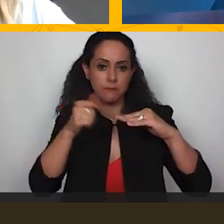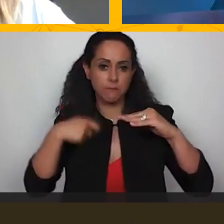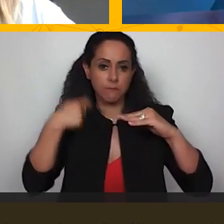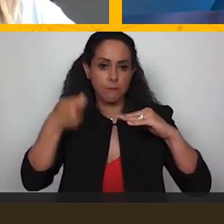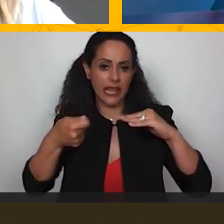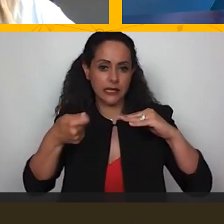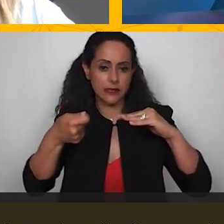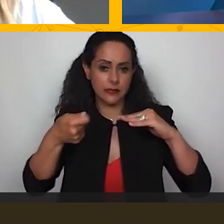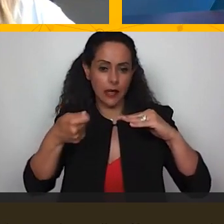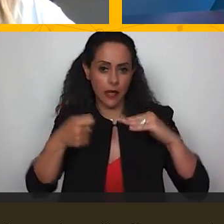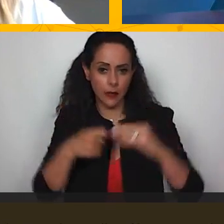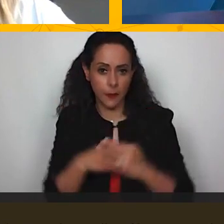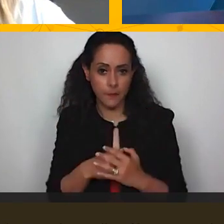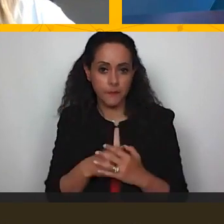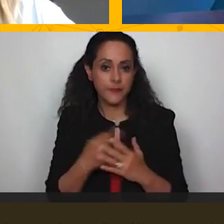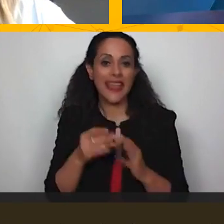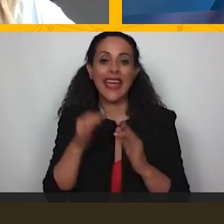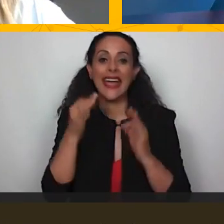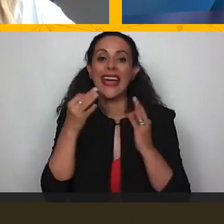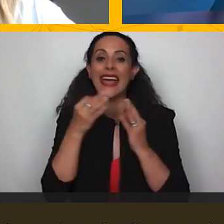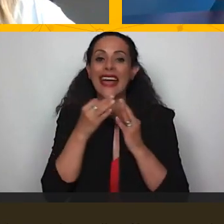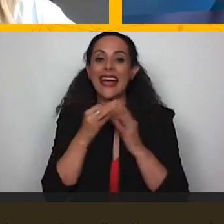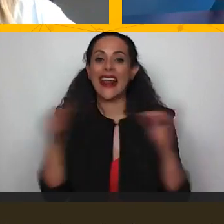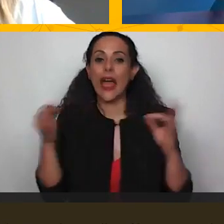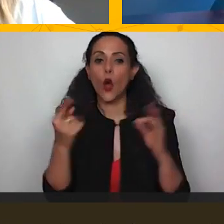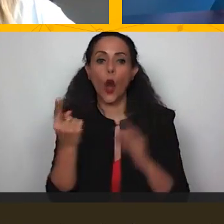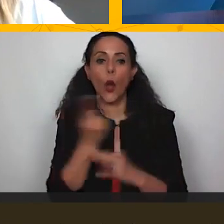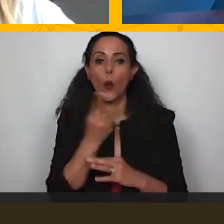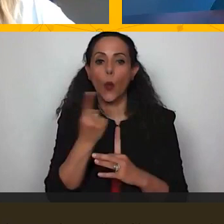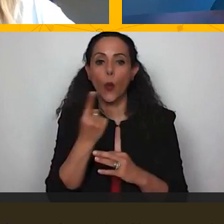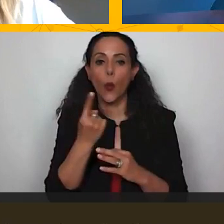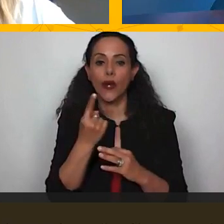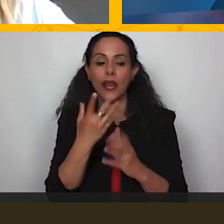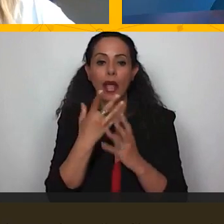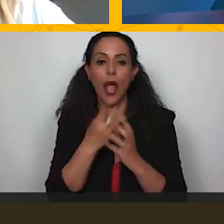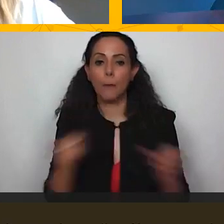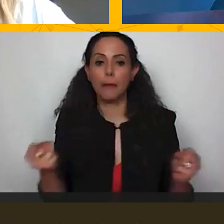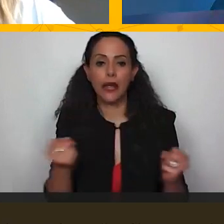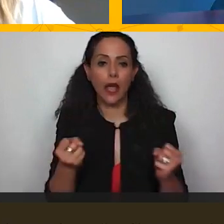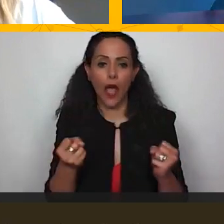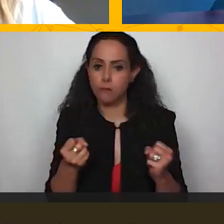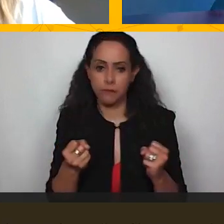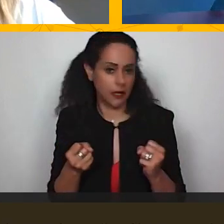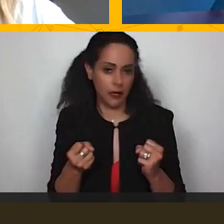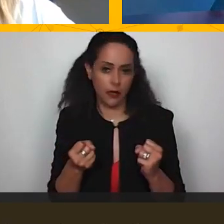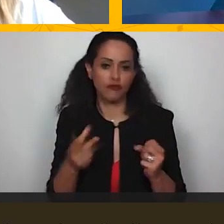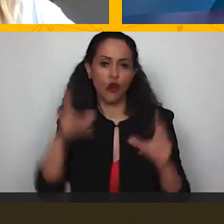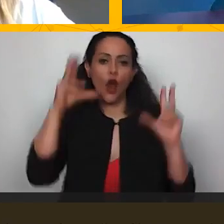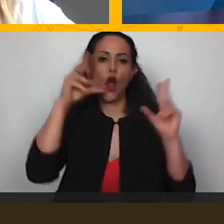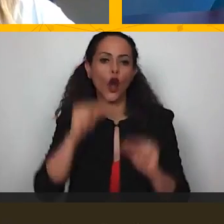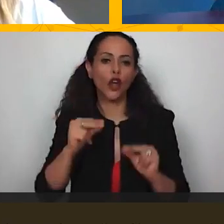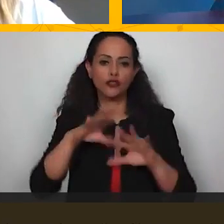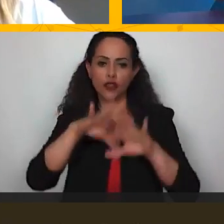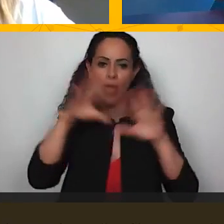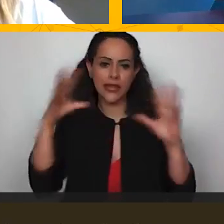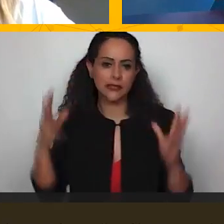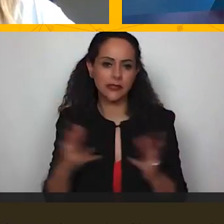ho non esiste una regola unica applicabile. Eh esiste appunto